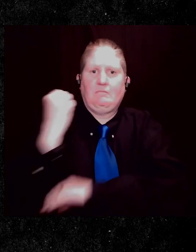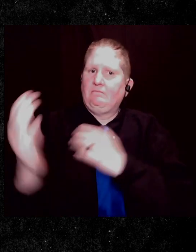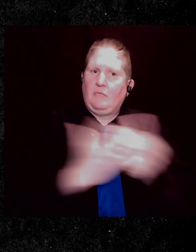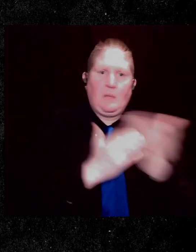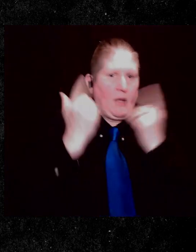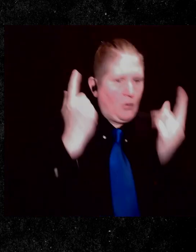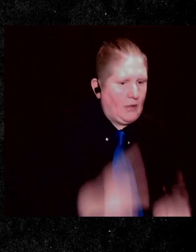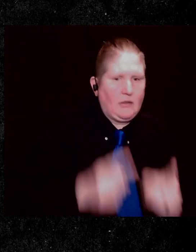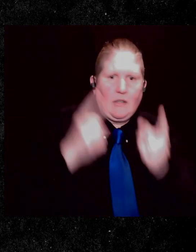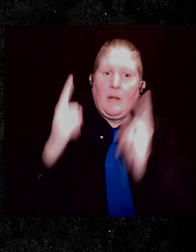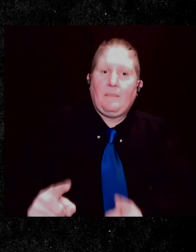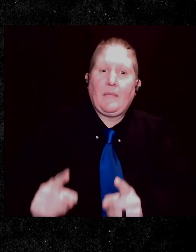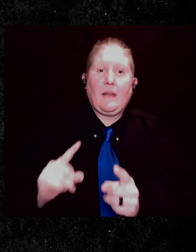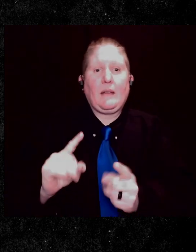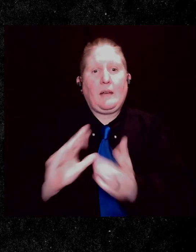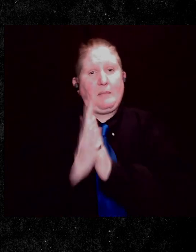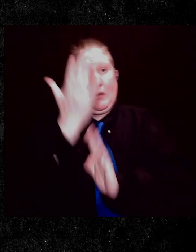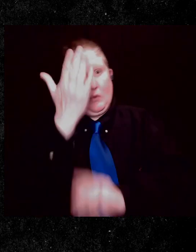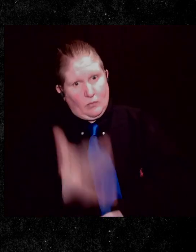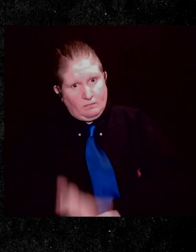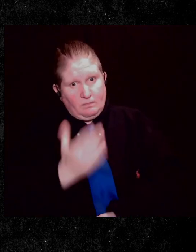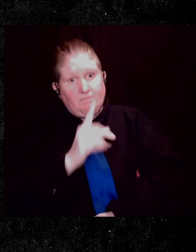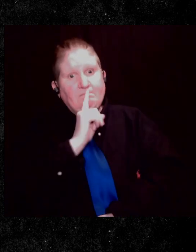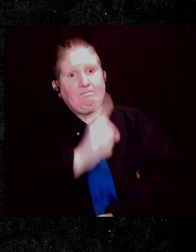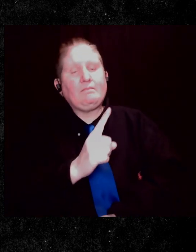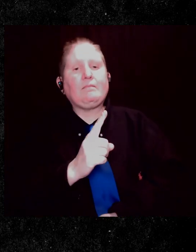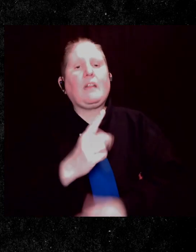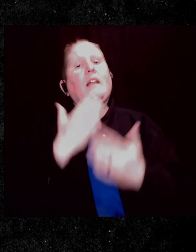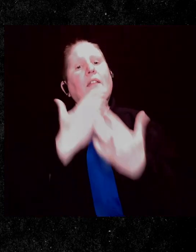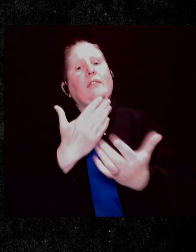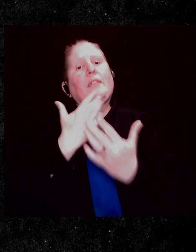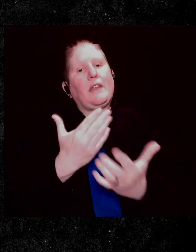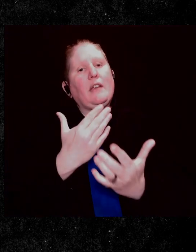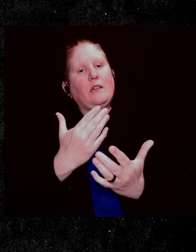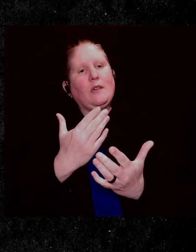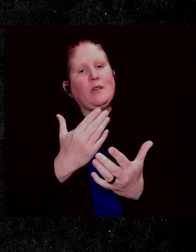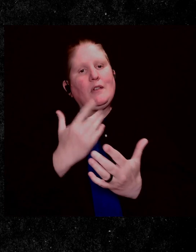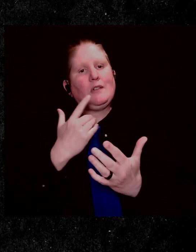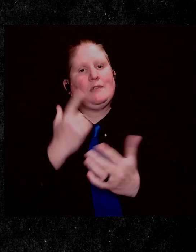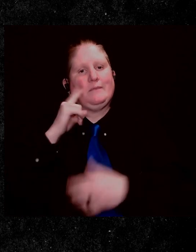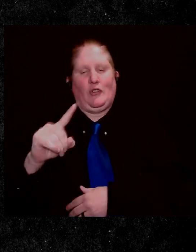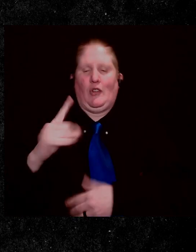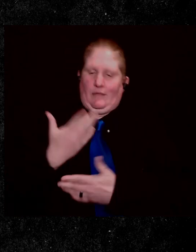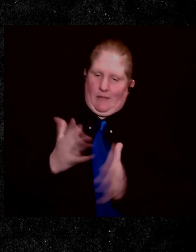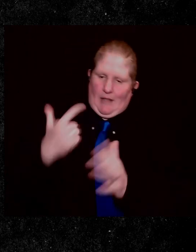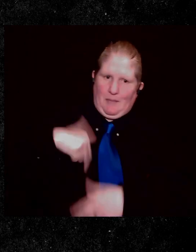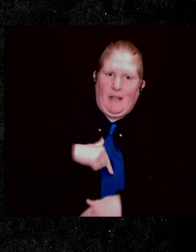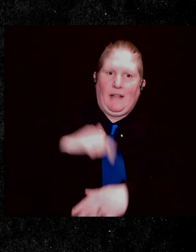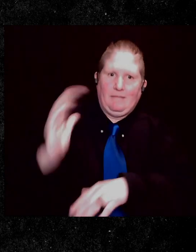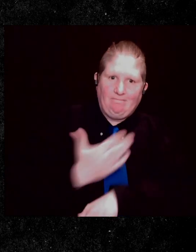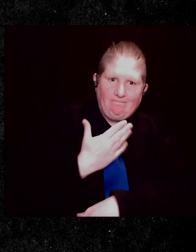incluso con todo lo demás sucediendo y ser quien realmente eres. Gracias por permitirme el placer